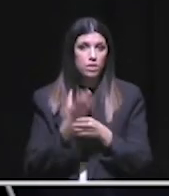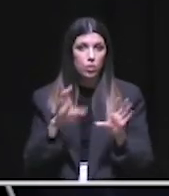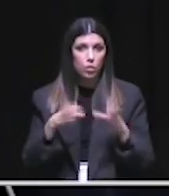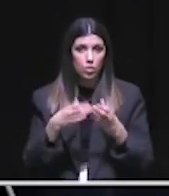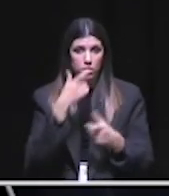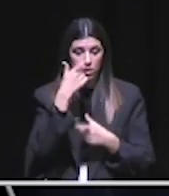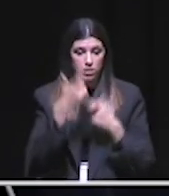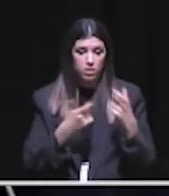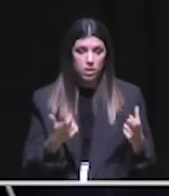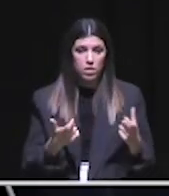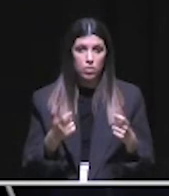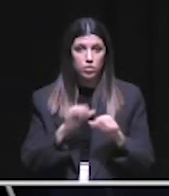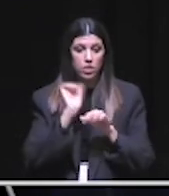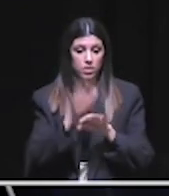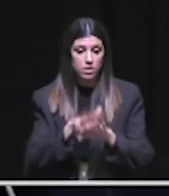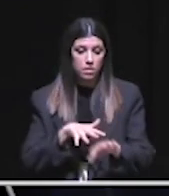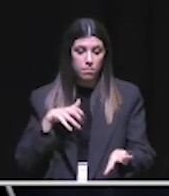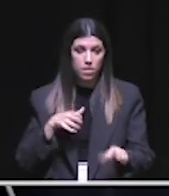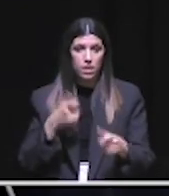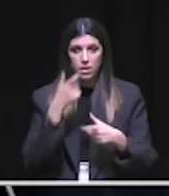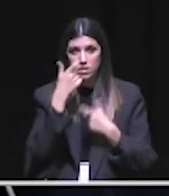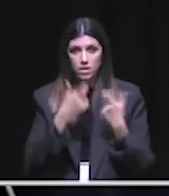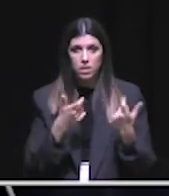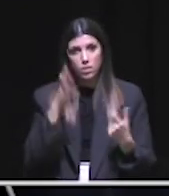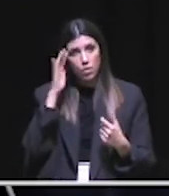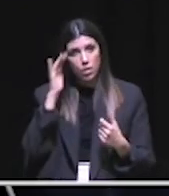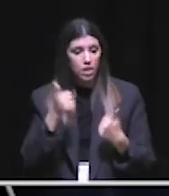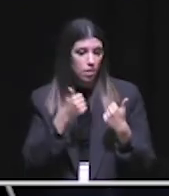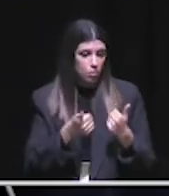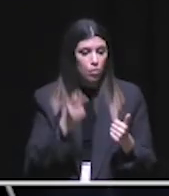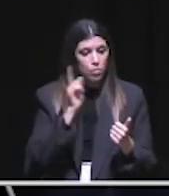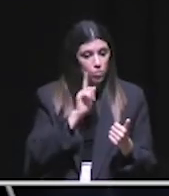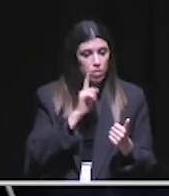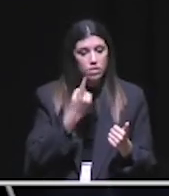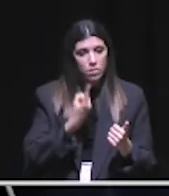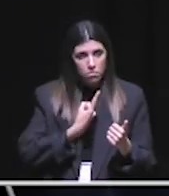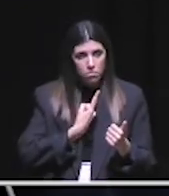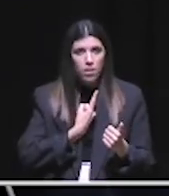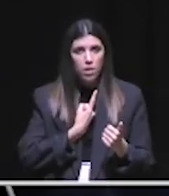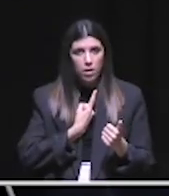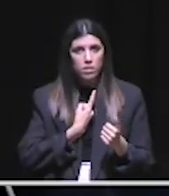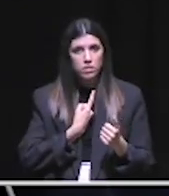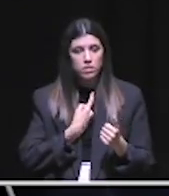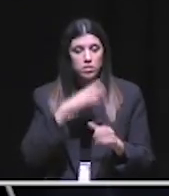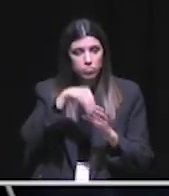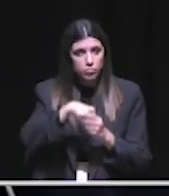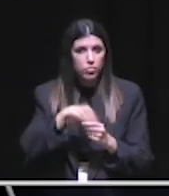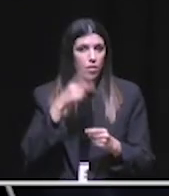As Assembleias Cidadãs são iniciativas boas e importantes, que devem ser incorporadas na nossa vida democrática,